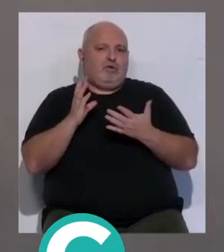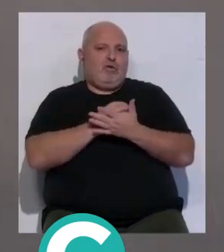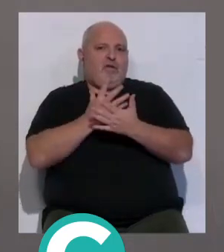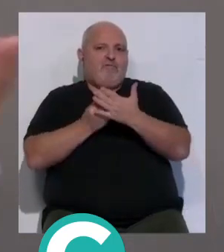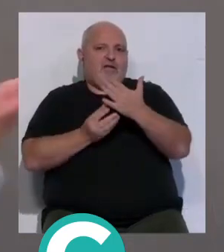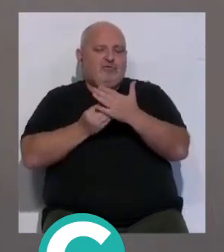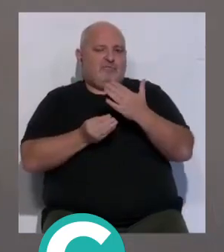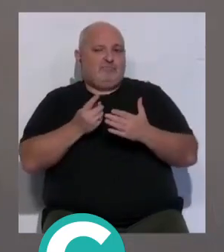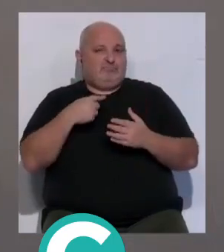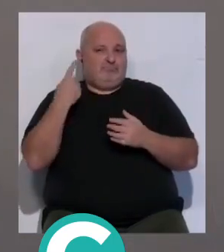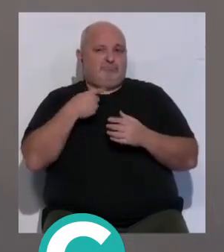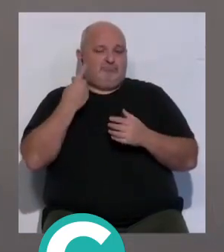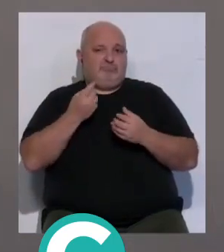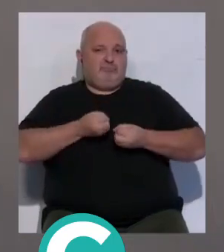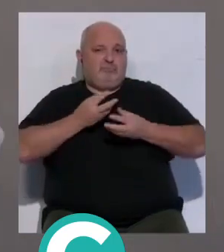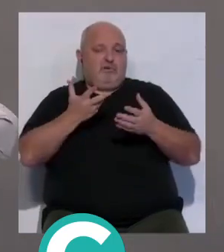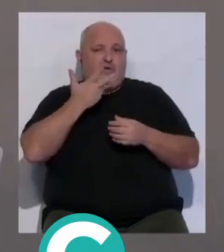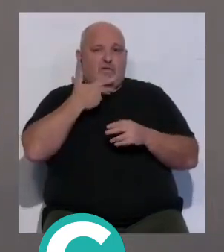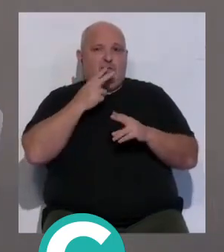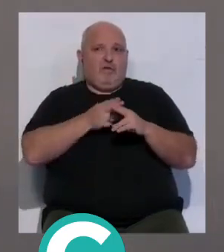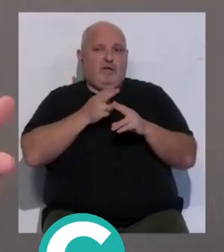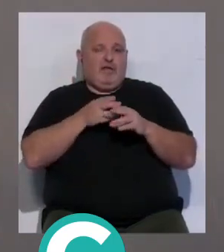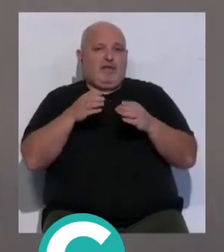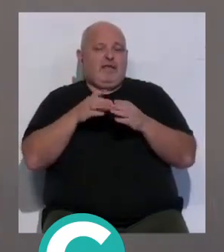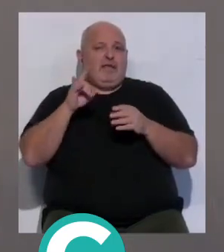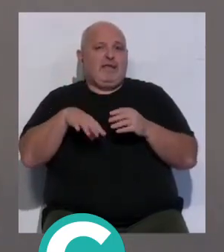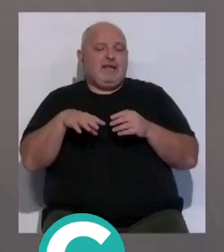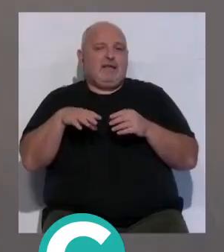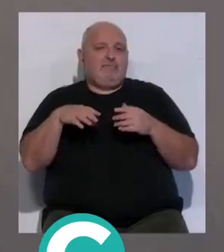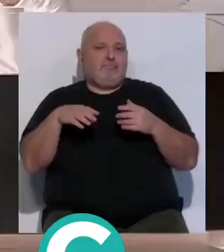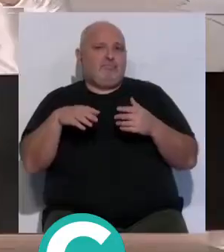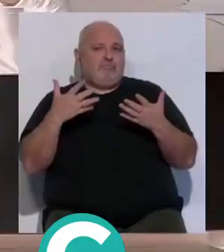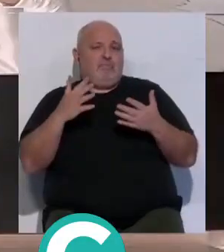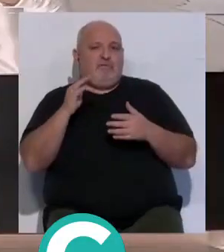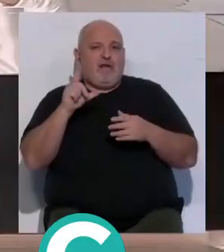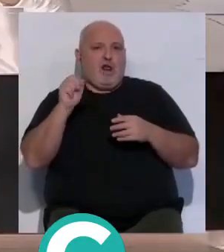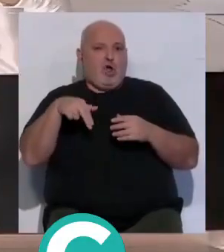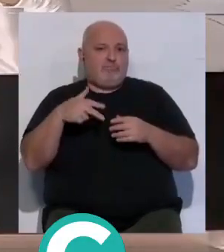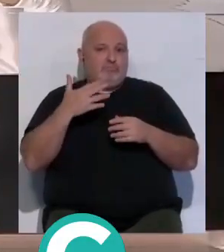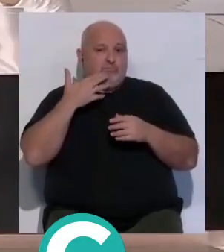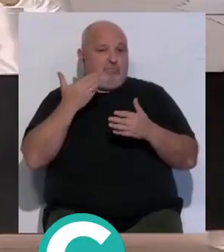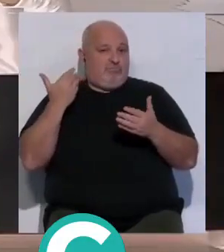nosotros ahora mismo acabamos de no conocer el nombre del equipo donde está Falcón lo de la nueva